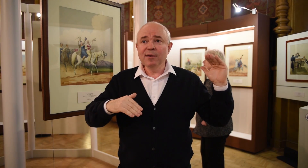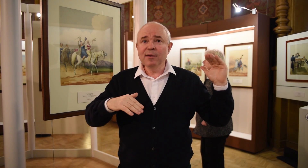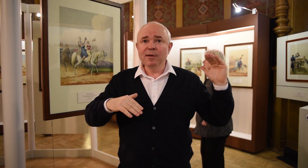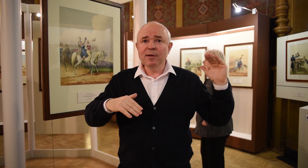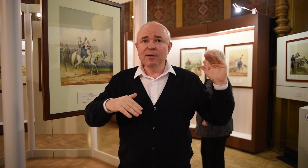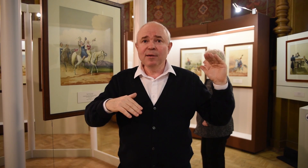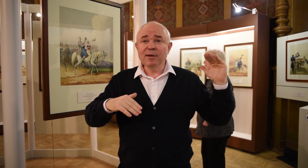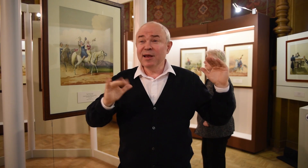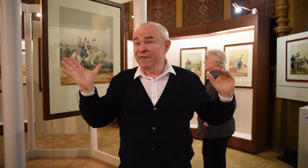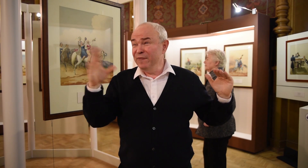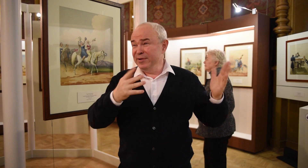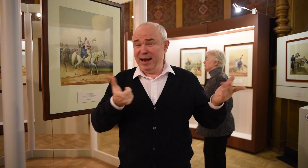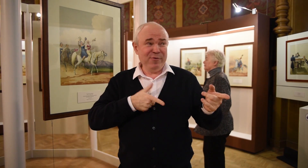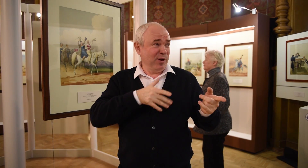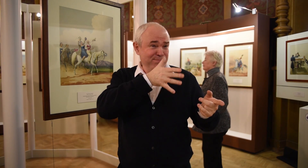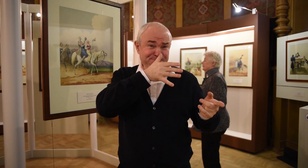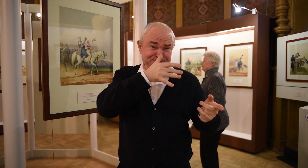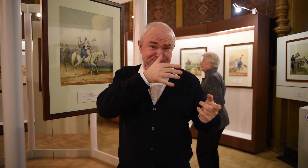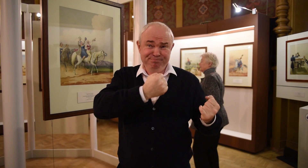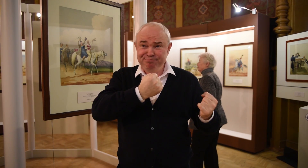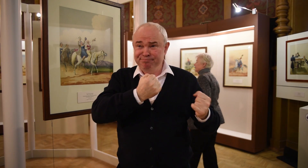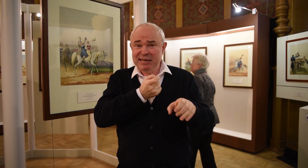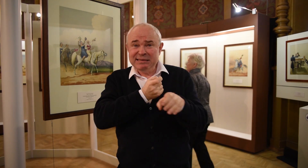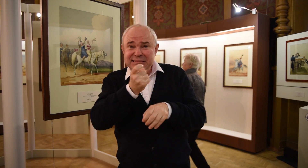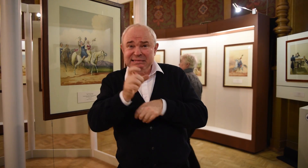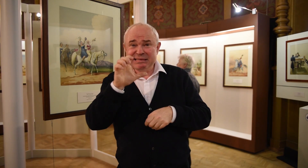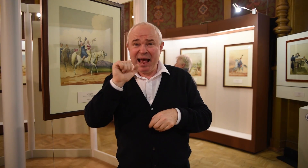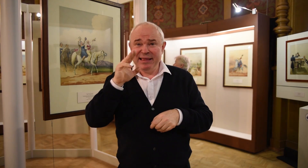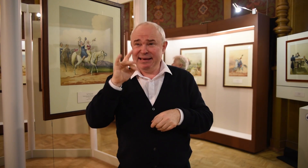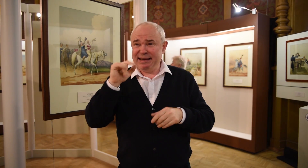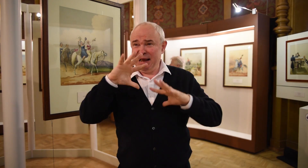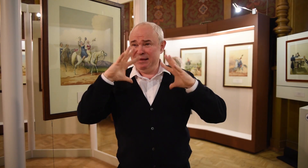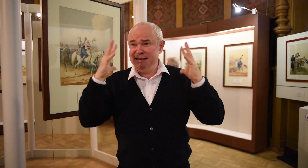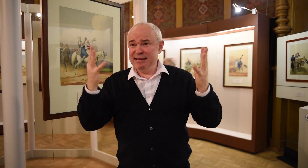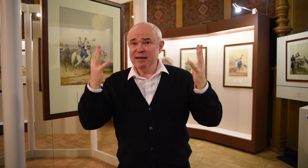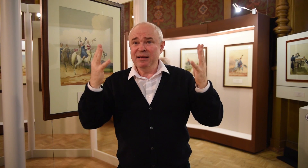И они полны чувства юмора, в них присутствует сатира.